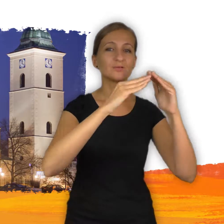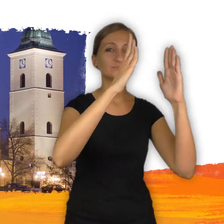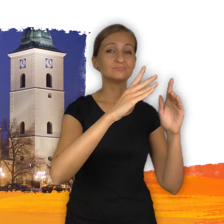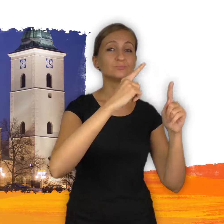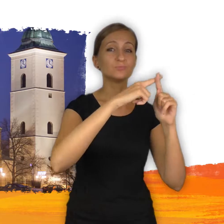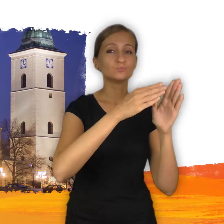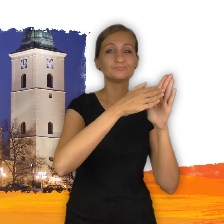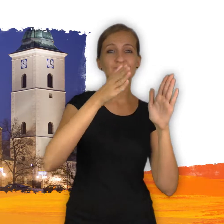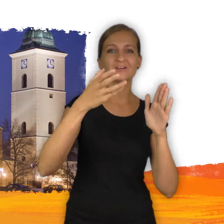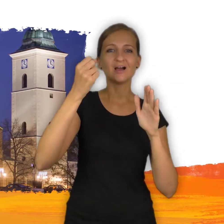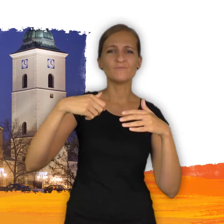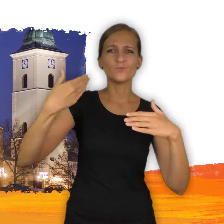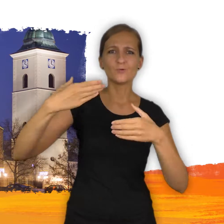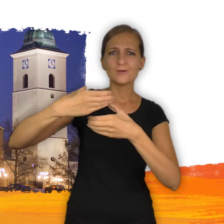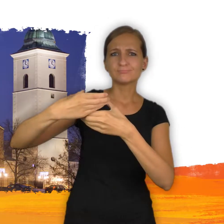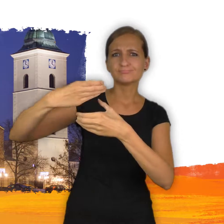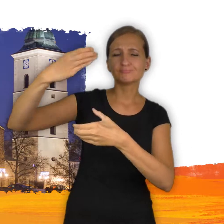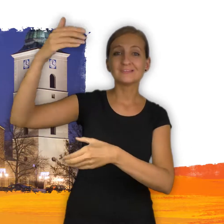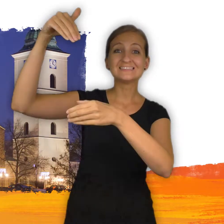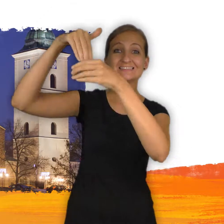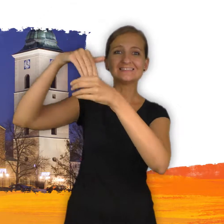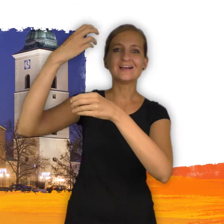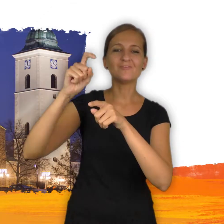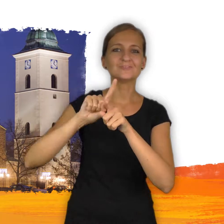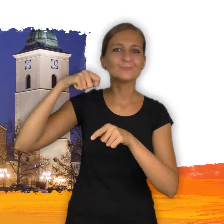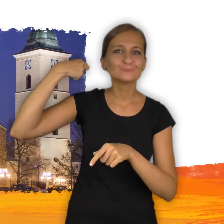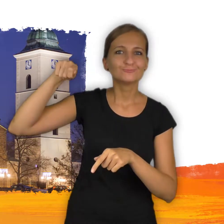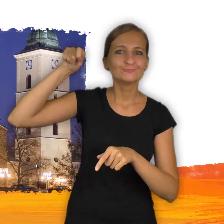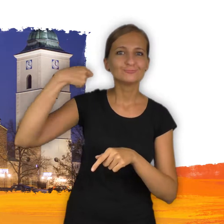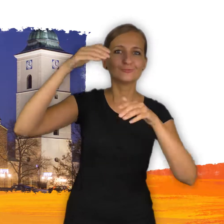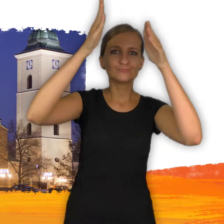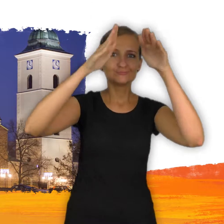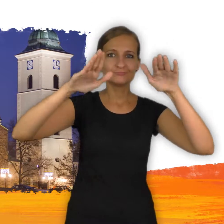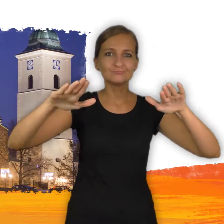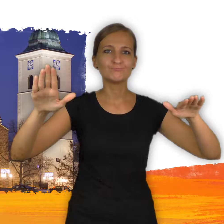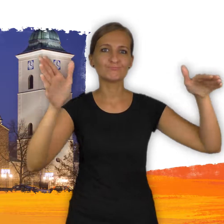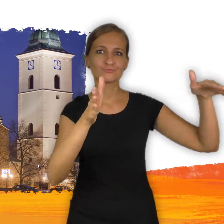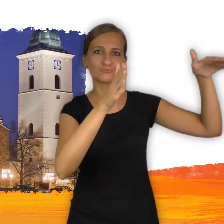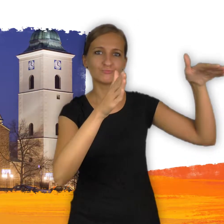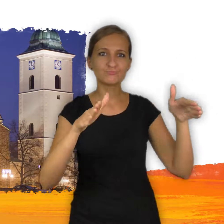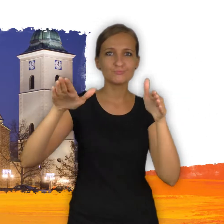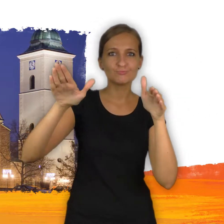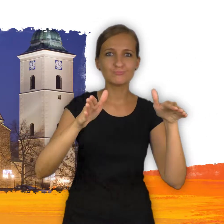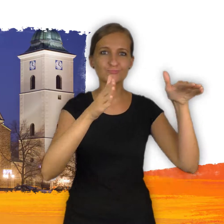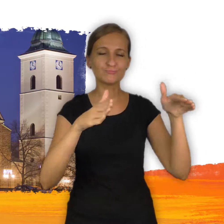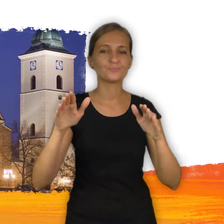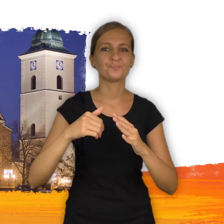Obok niego zbudowana jest potężna, osobna wieża z dzwonem.